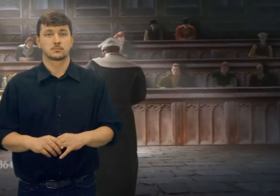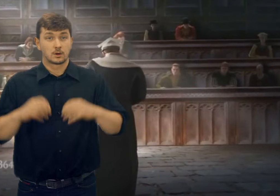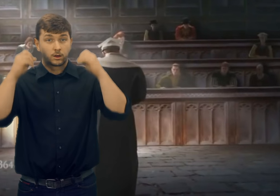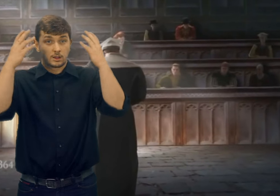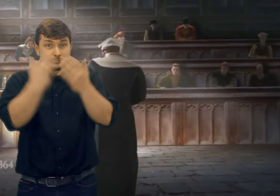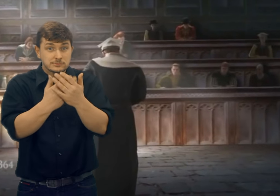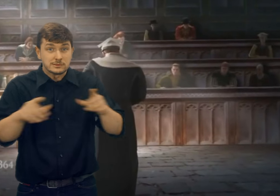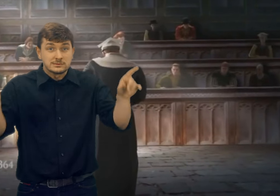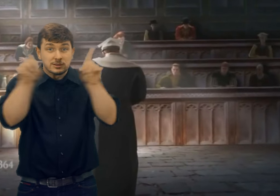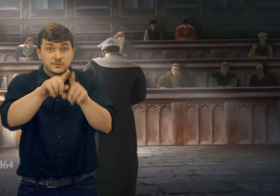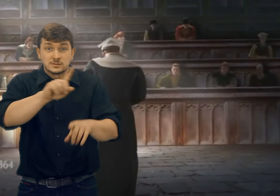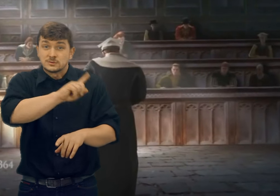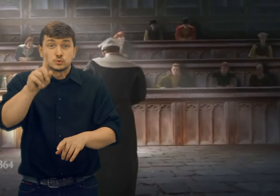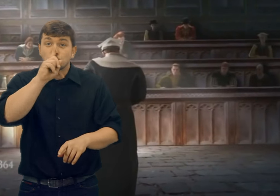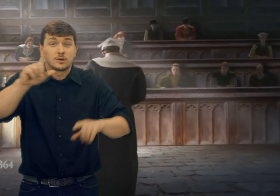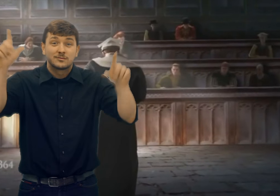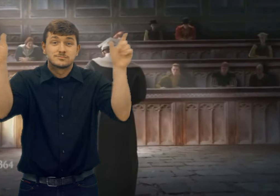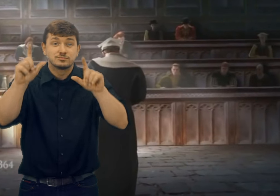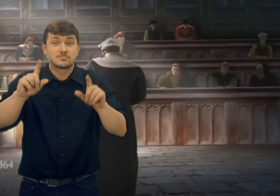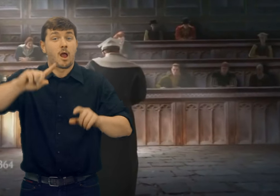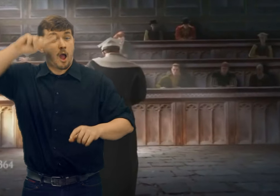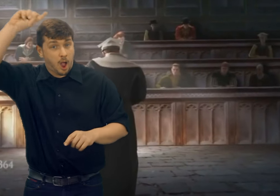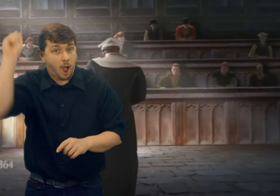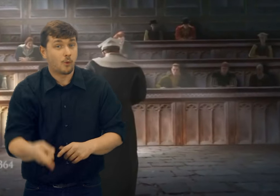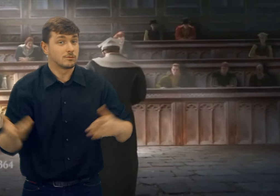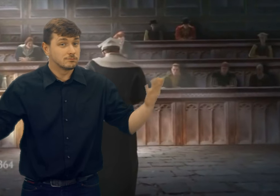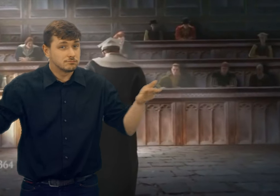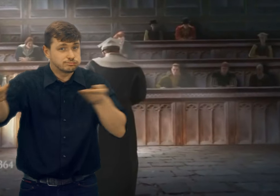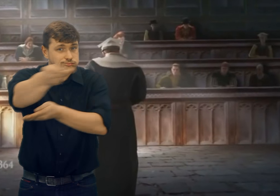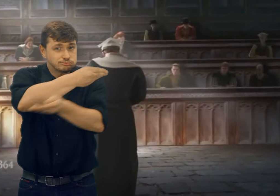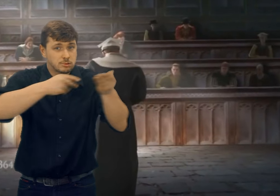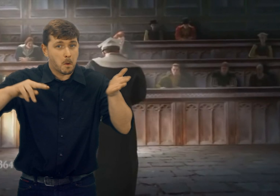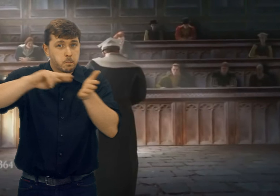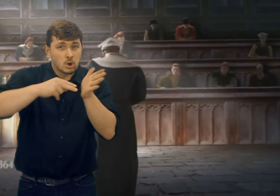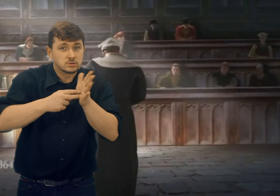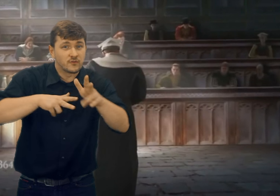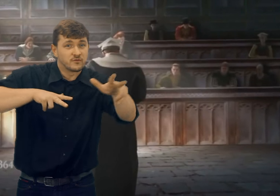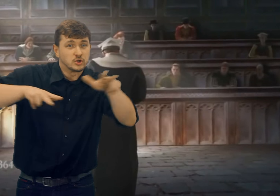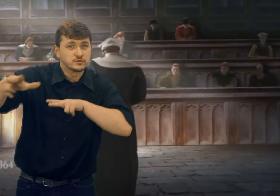Natürlich treffen sich solche Menschen nicht nur zum feiern, sondern man diskutiert auch über Politik & Wirtschaft.